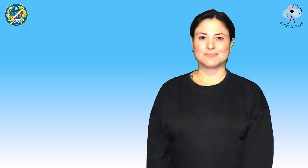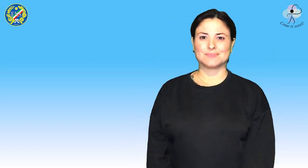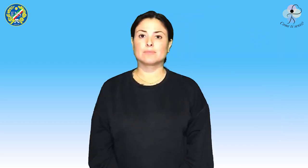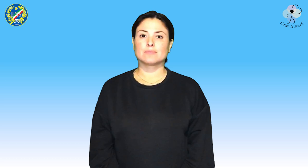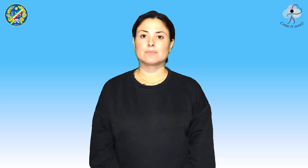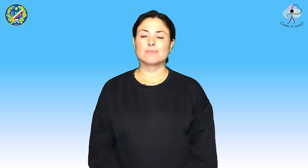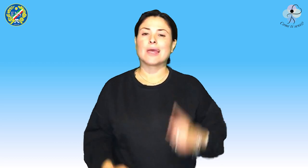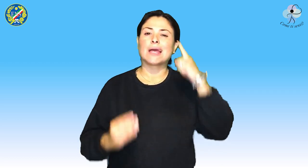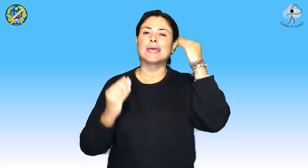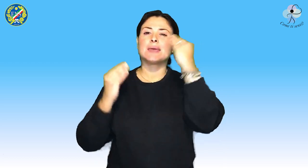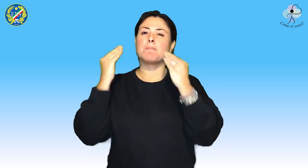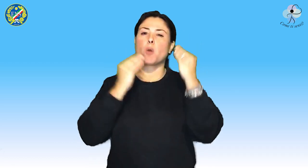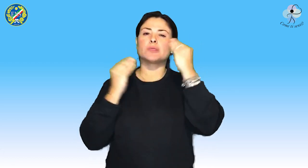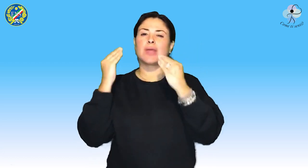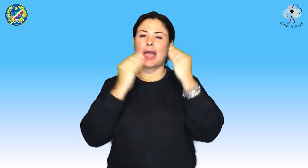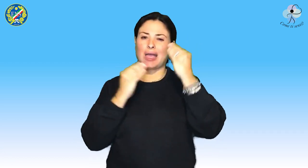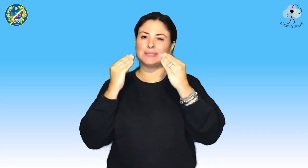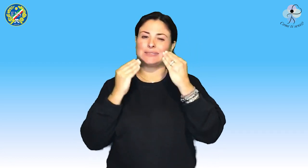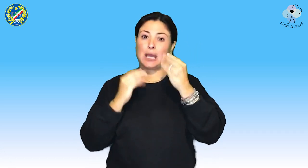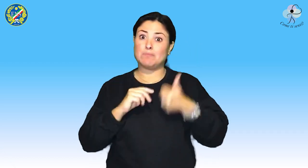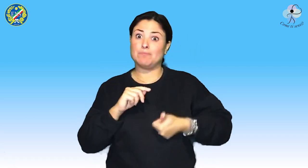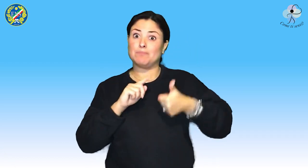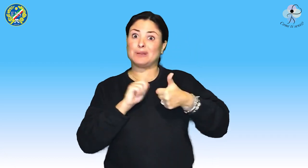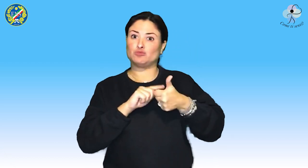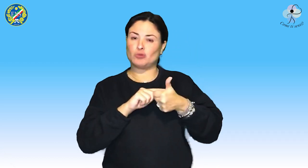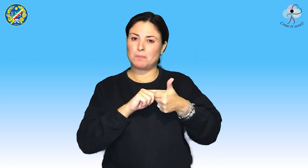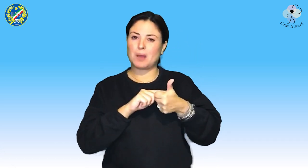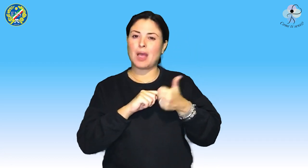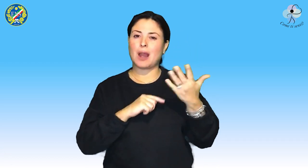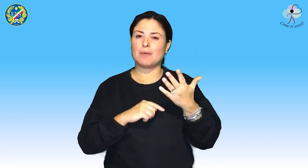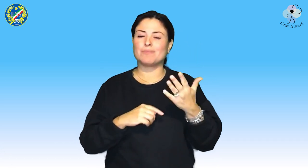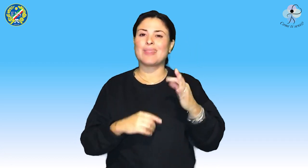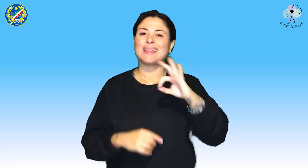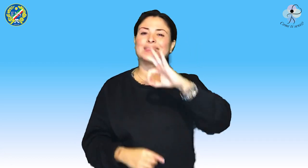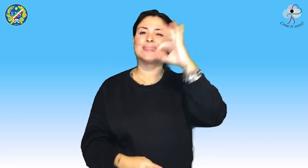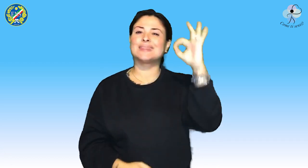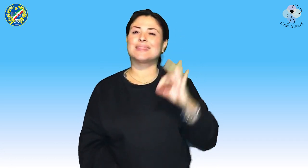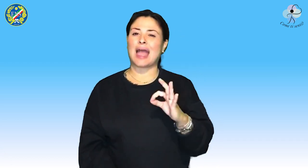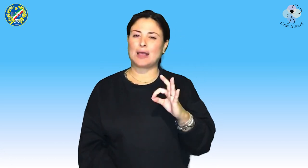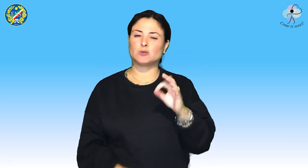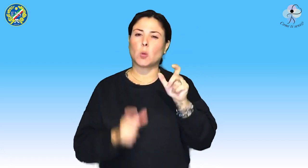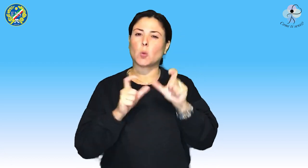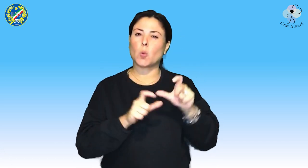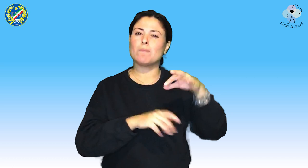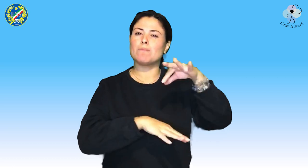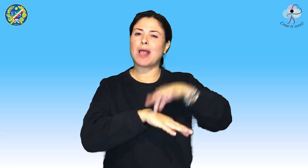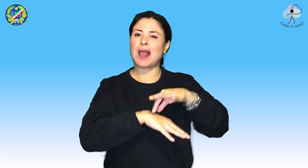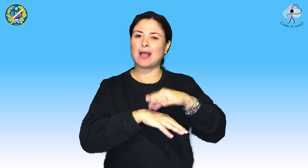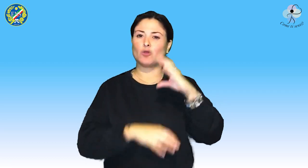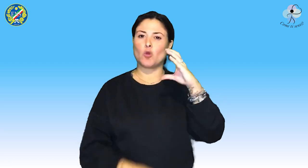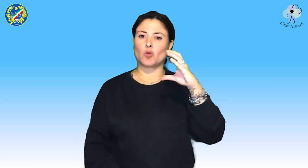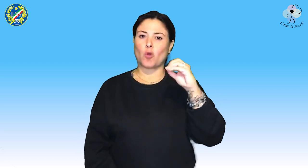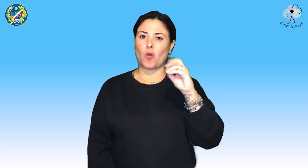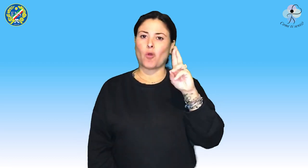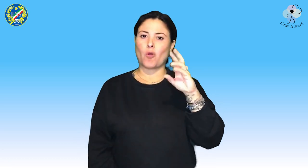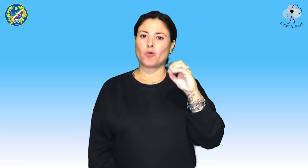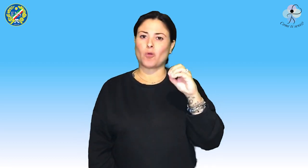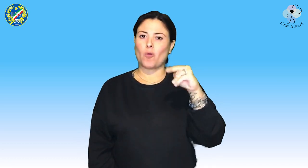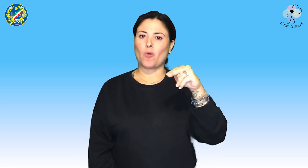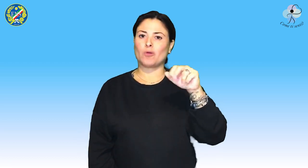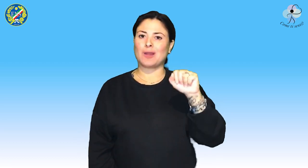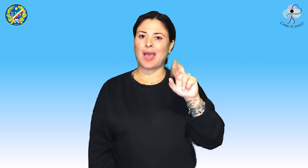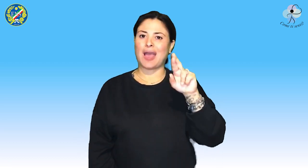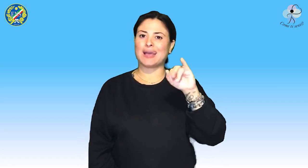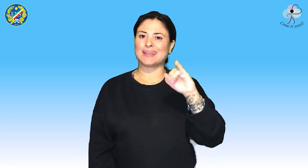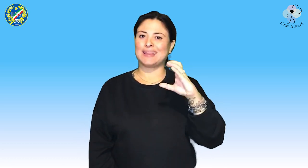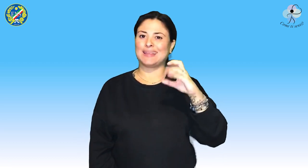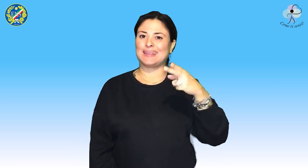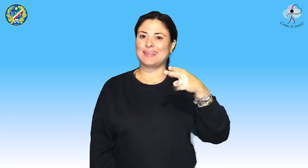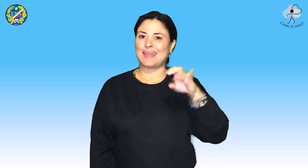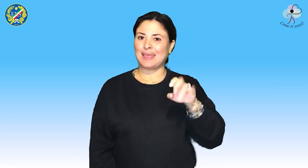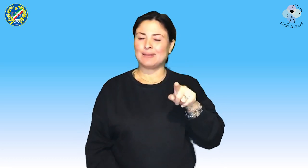L’ipotesi principale era che il tasso di malattie coronariche